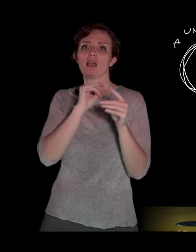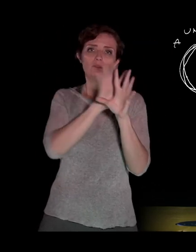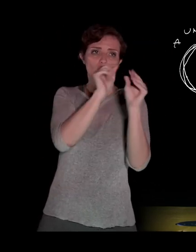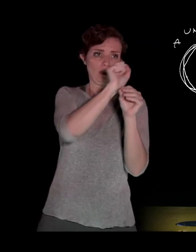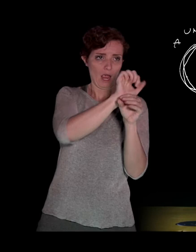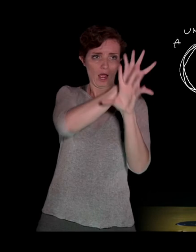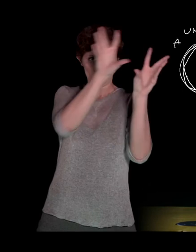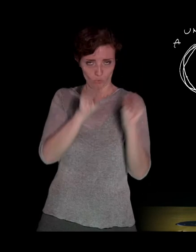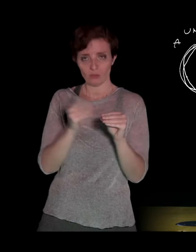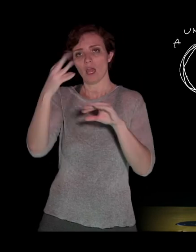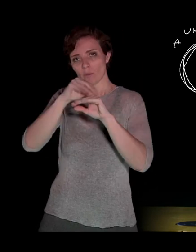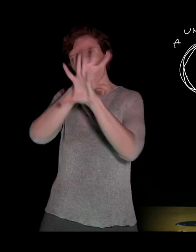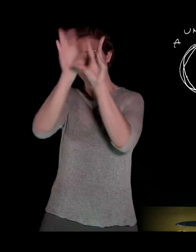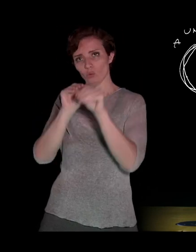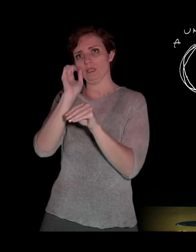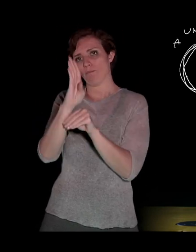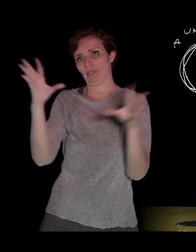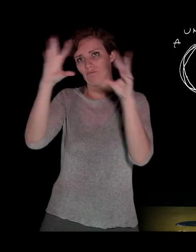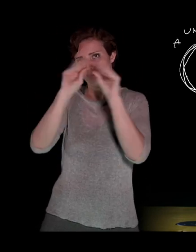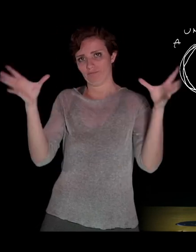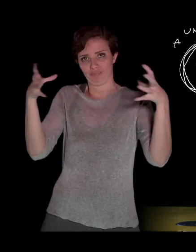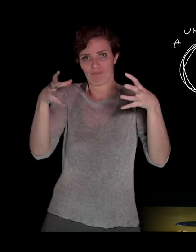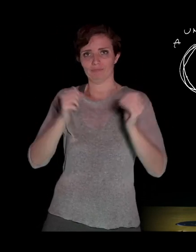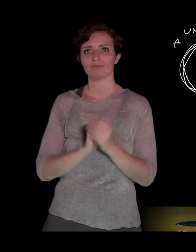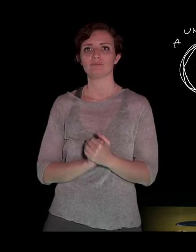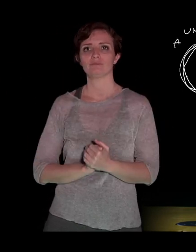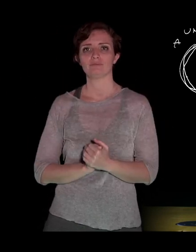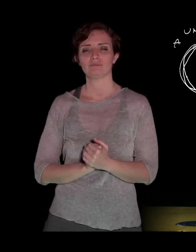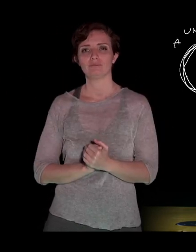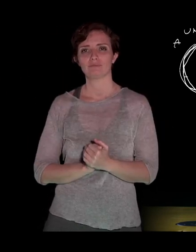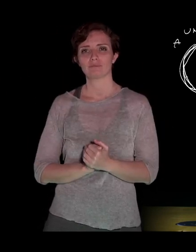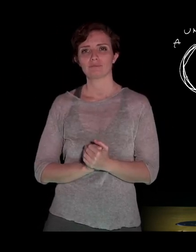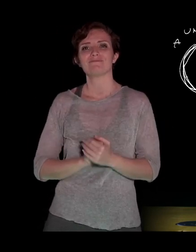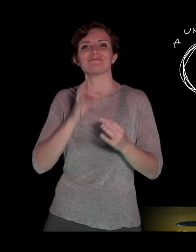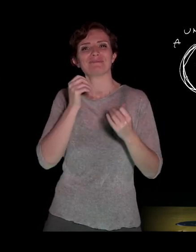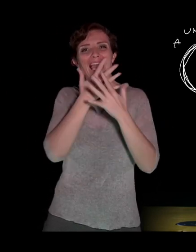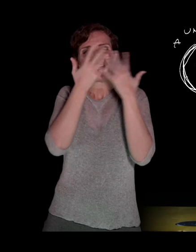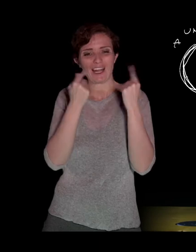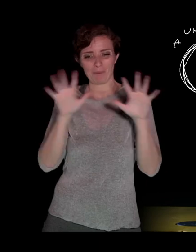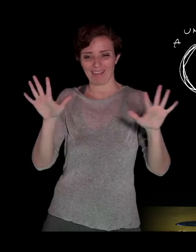..e da tutti questi elementi. Ovviamente, gli elementi comuni,